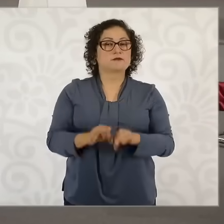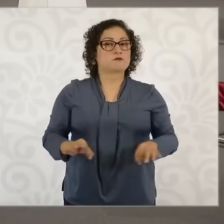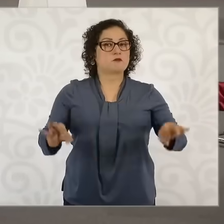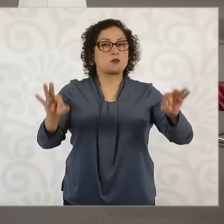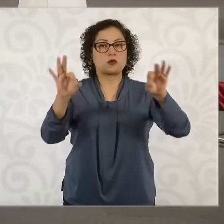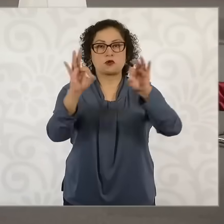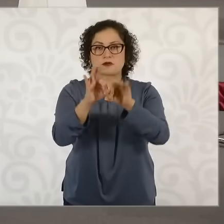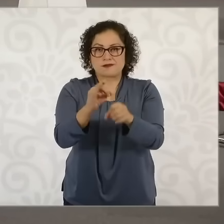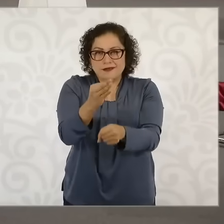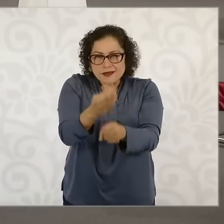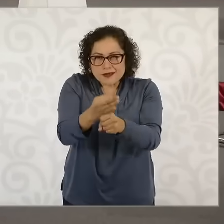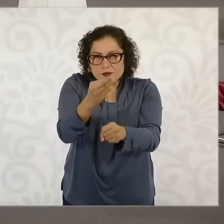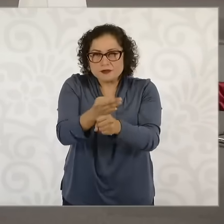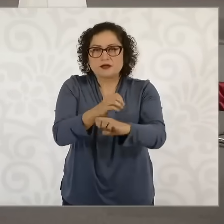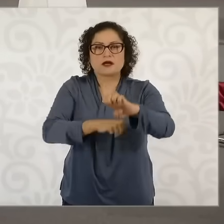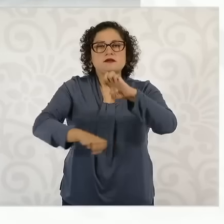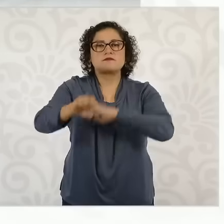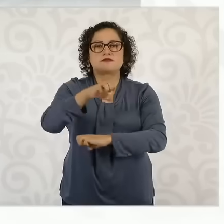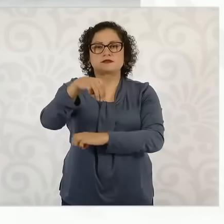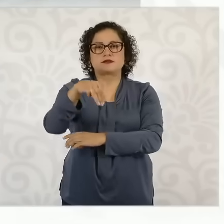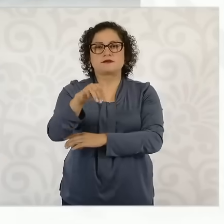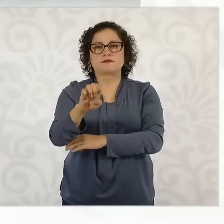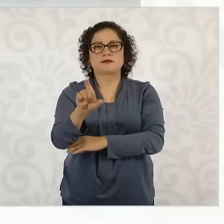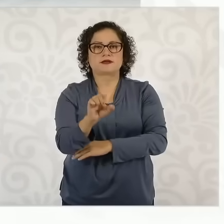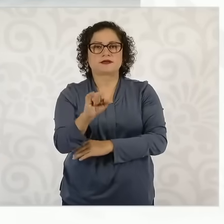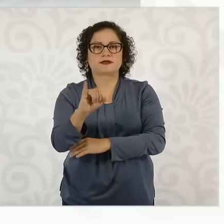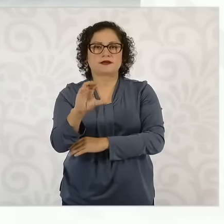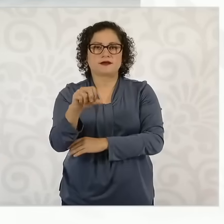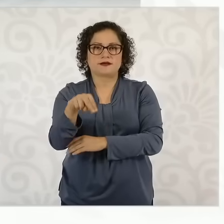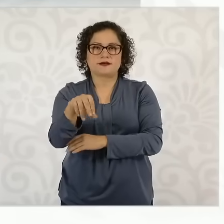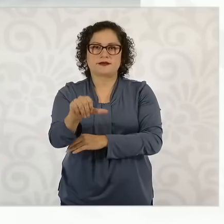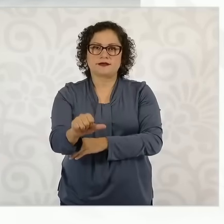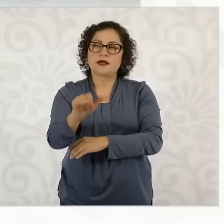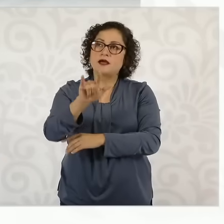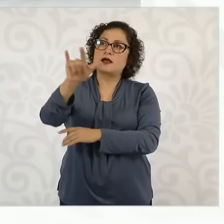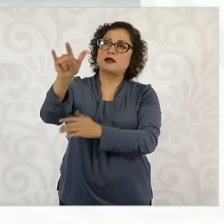está haciendo ahorita Mexicana precisamente con la llegada de esta nueva aeronave. Mexicana es